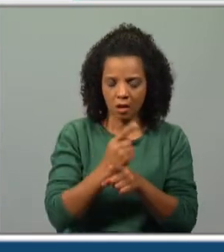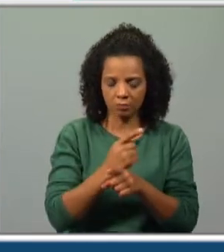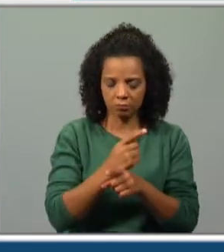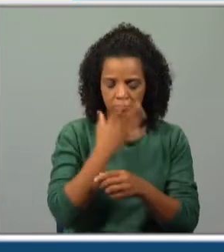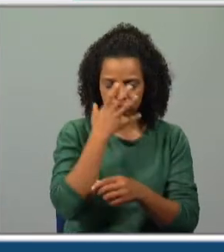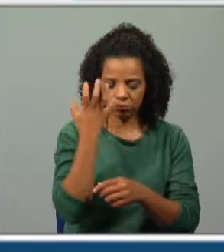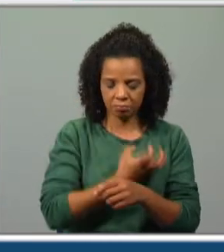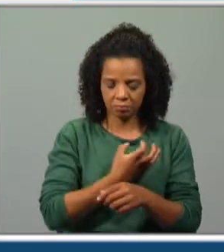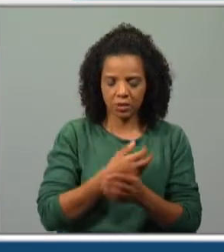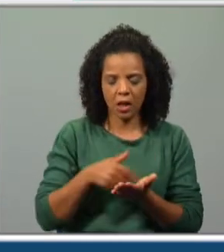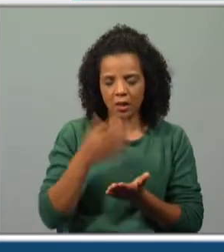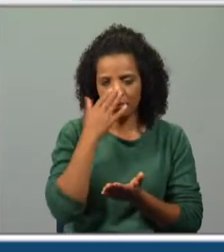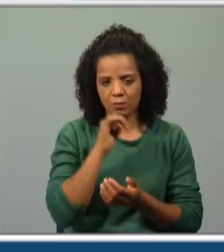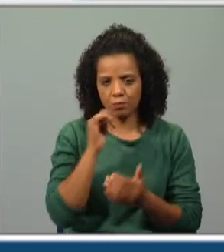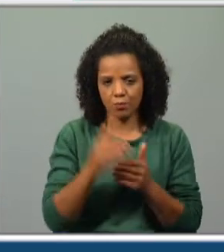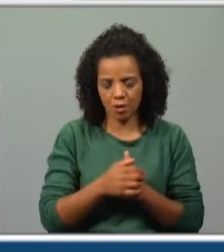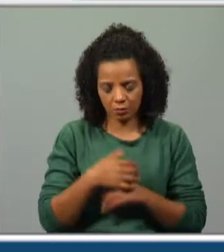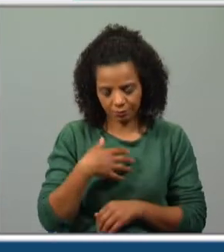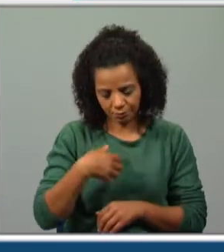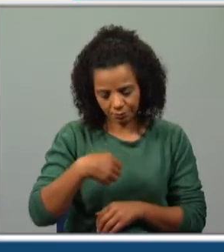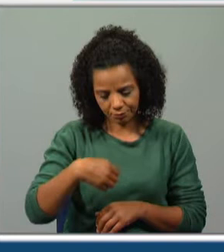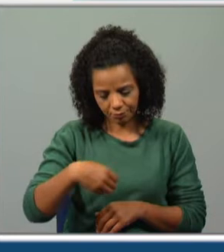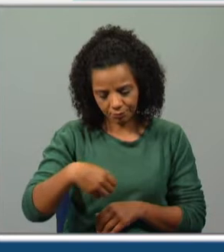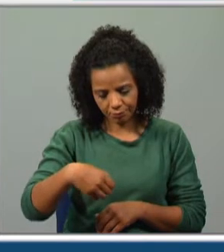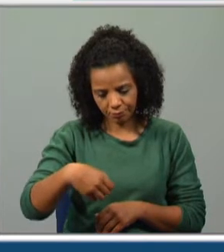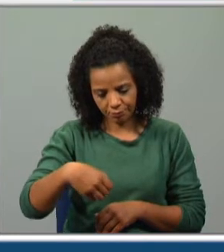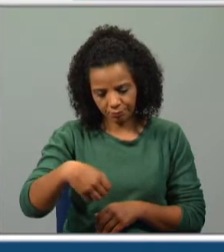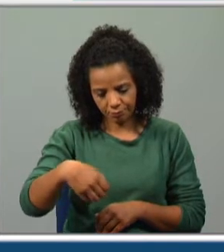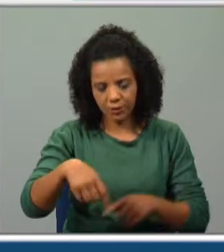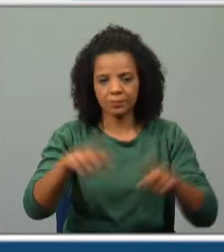com um andar de morta como num sonho ela foi conduzida para a câmara dos Tesouros 像在夢中一樣死氣沉沉地走著，她被帶到寶藏室